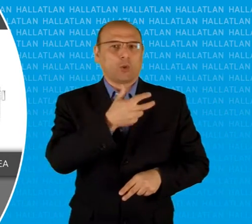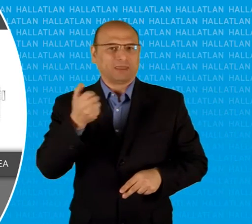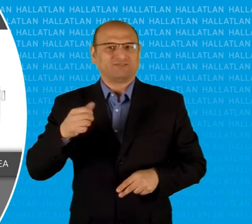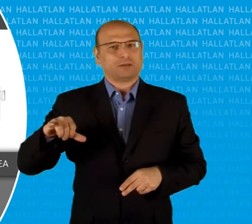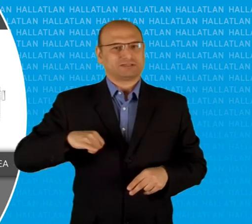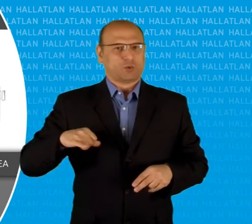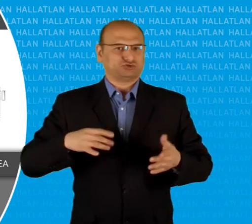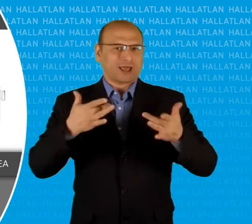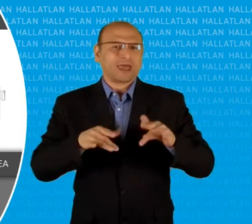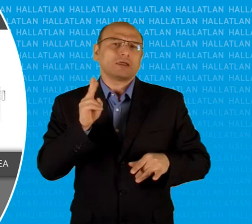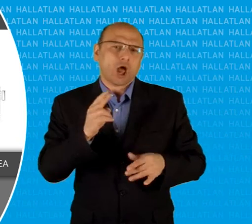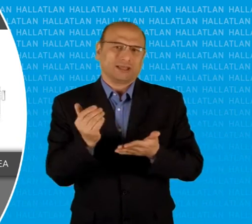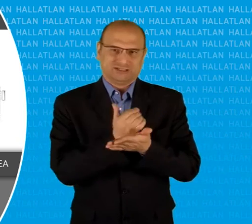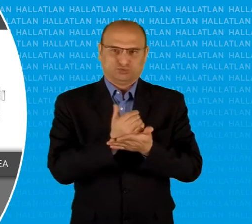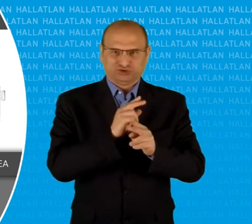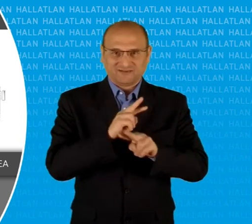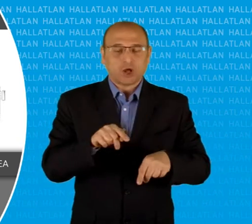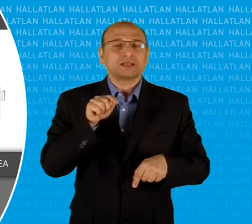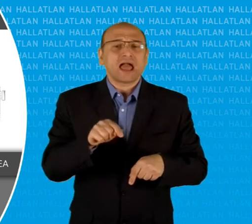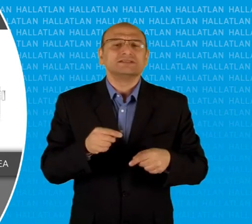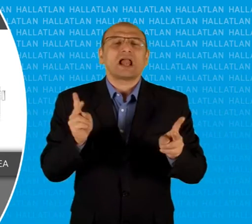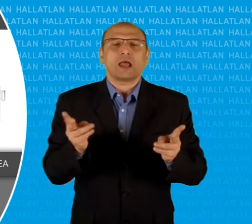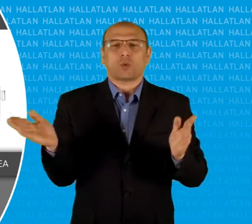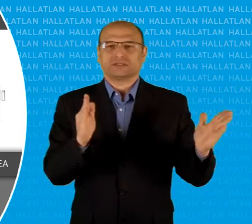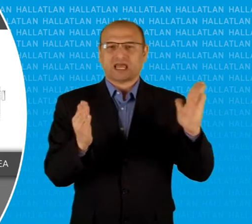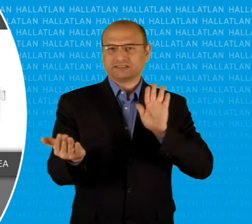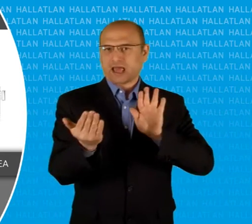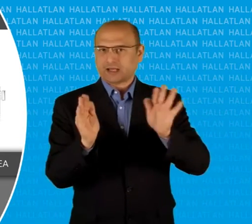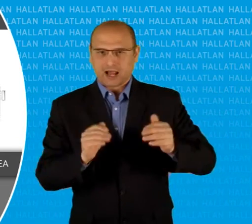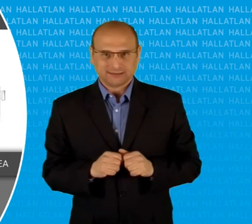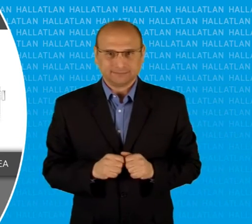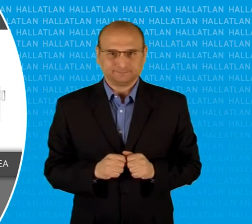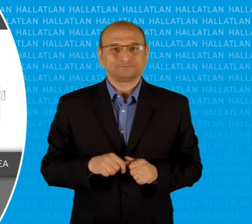akár három évig biztonságos lakhelyet biztosítanak a rászorulóknak.